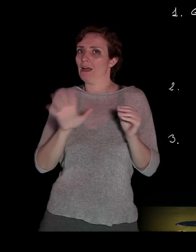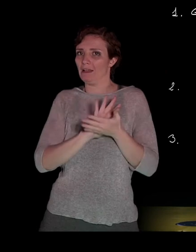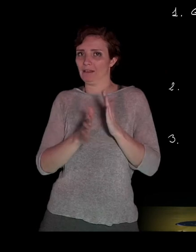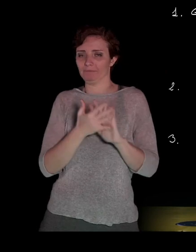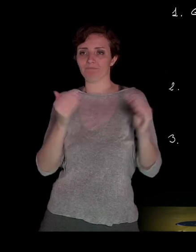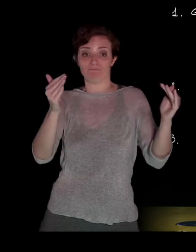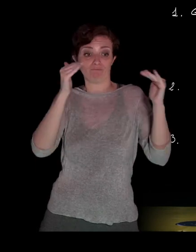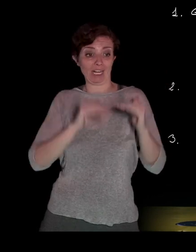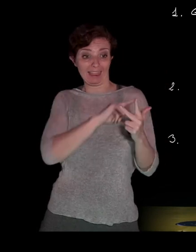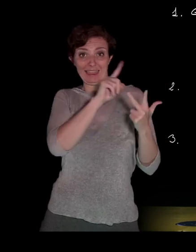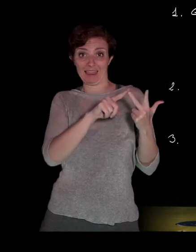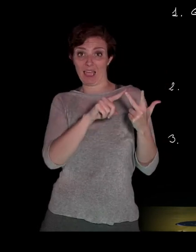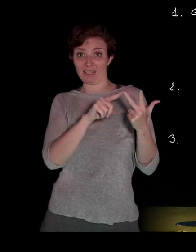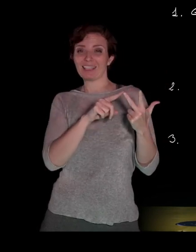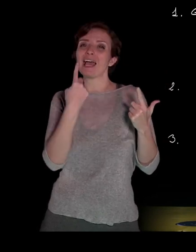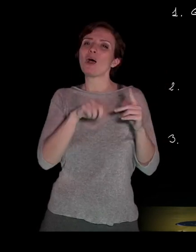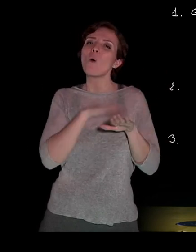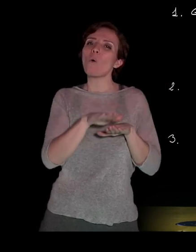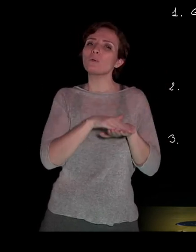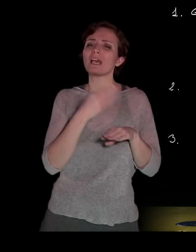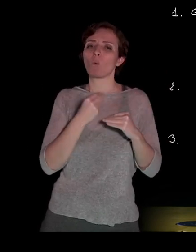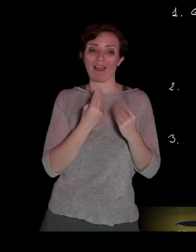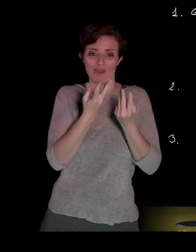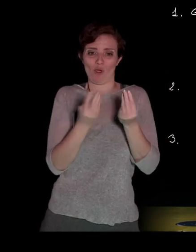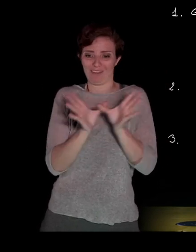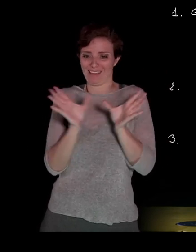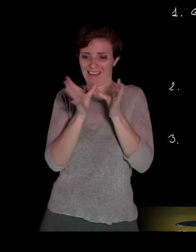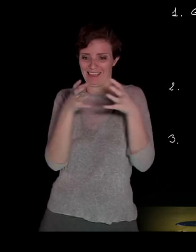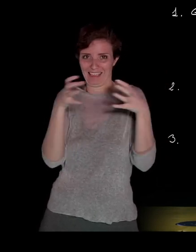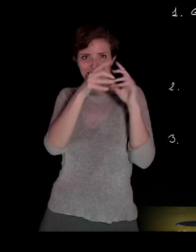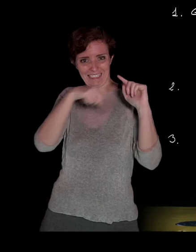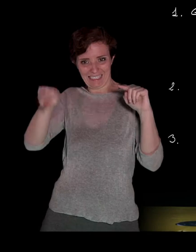la più usata quando gli elementi di un insieme sono molteplici,